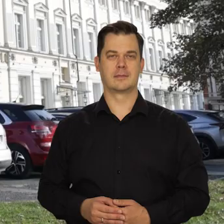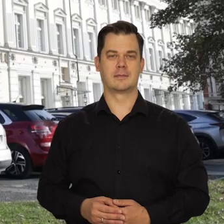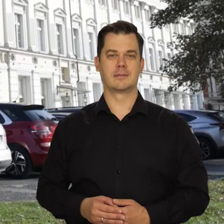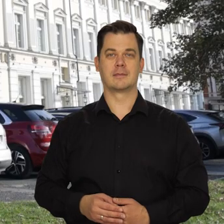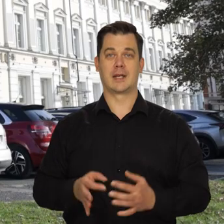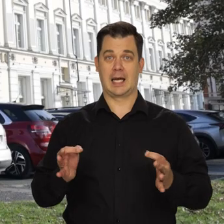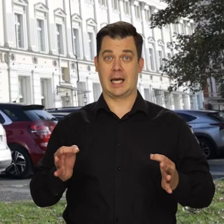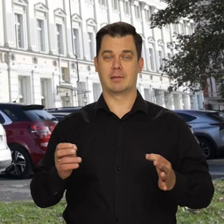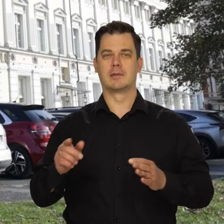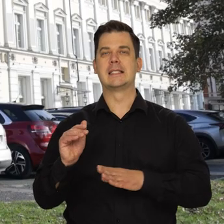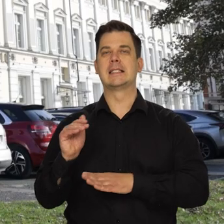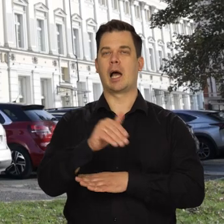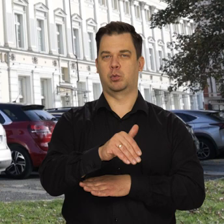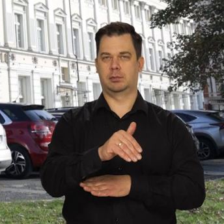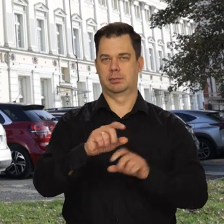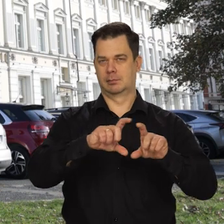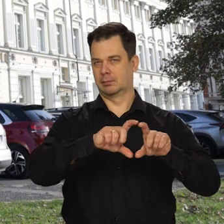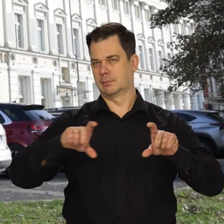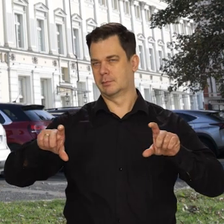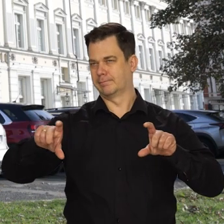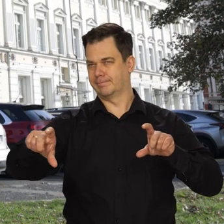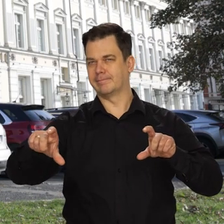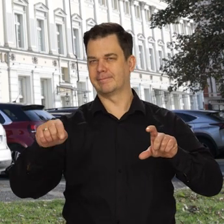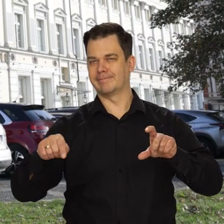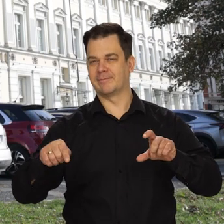Stoimy przy zachodniej elewacji Opery Wrocławskiej.